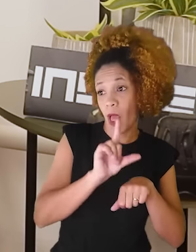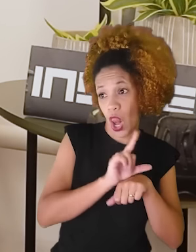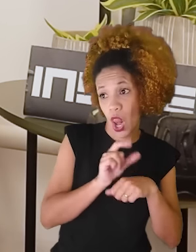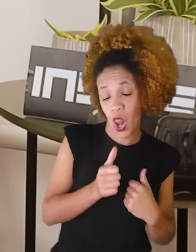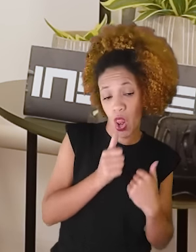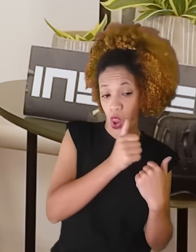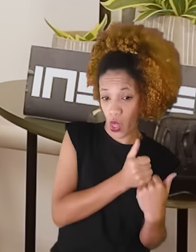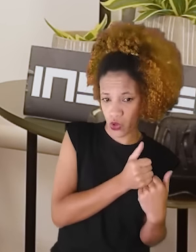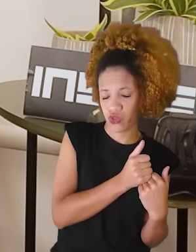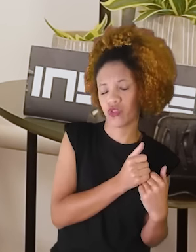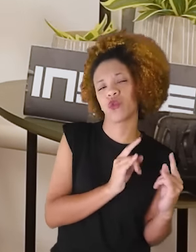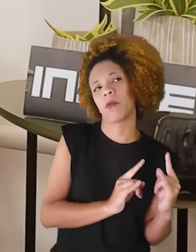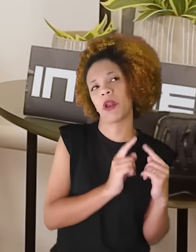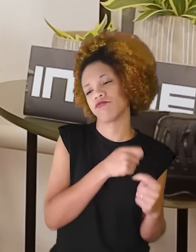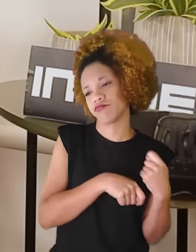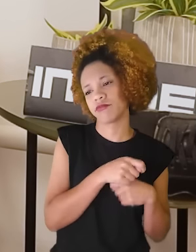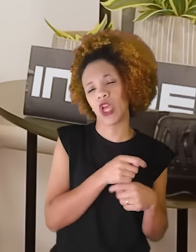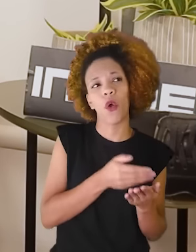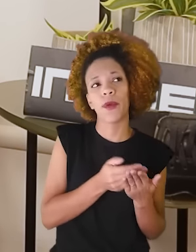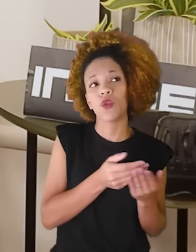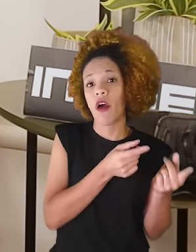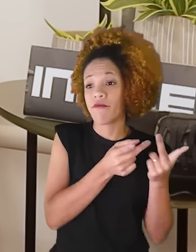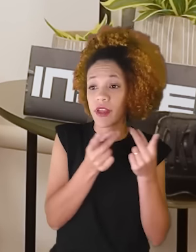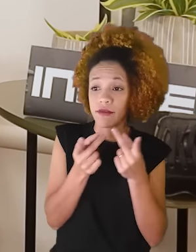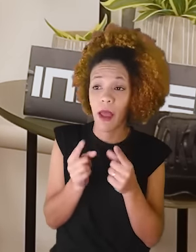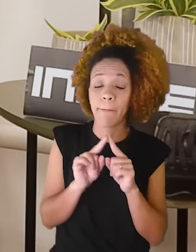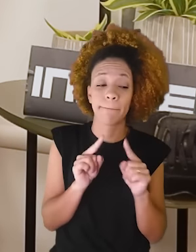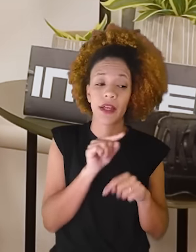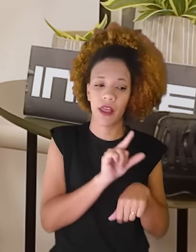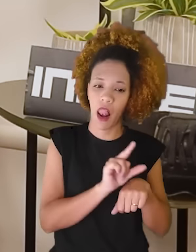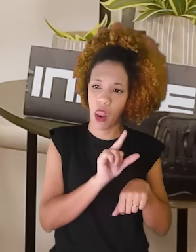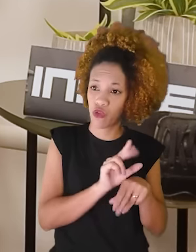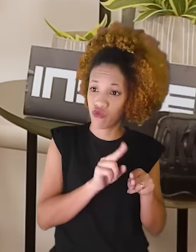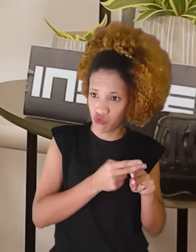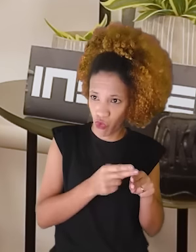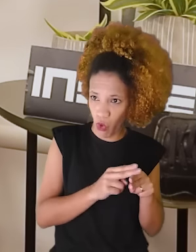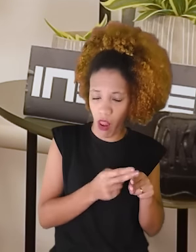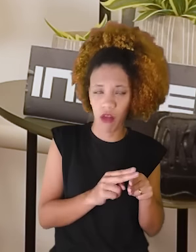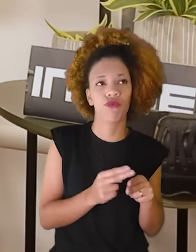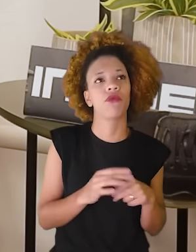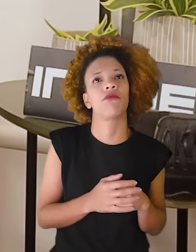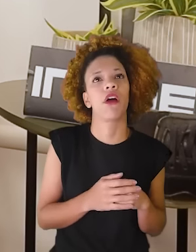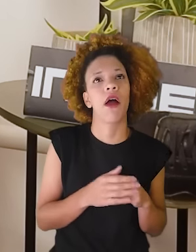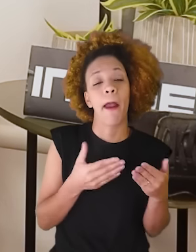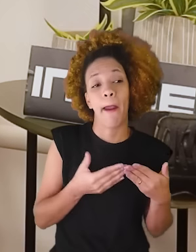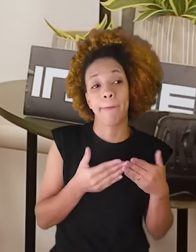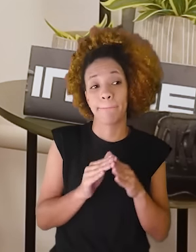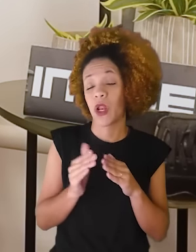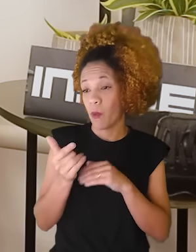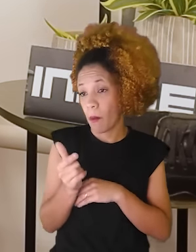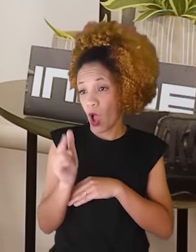num prédio comercial e começou a vender só que aí essa mesma loja de chocolate abriu uma outra loja